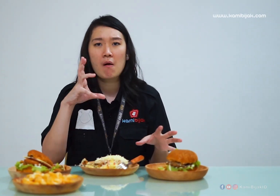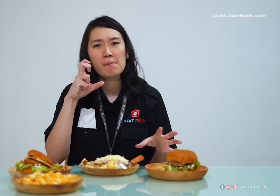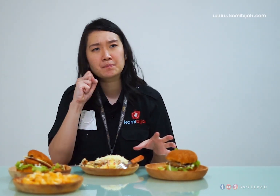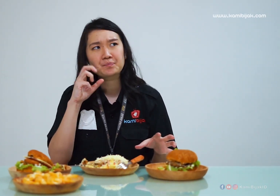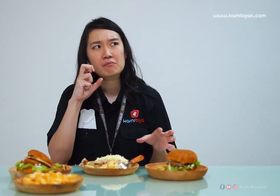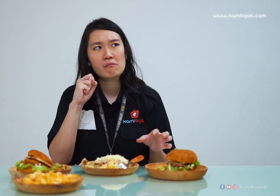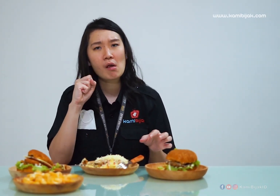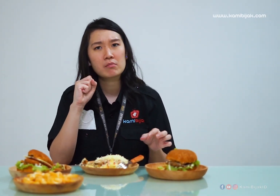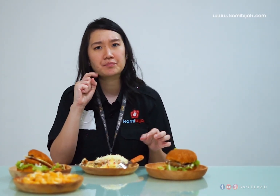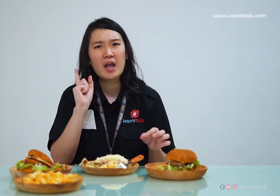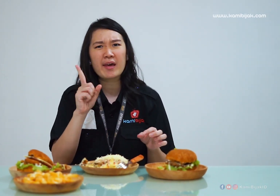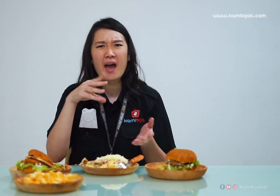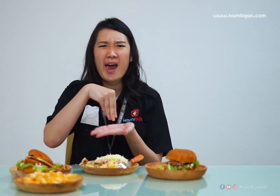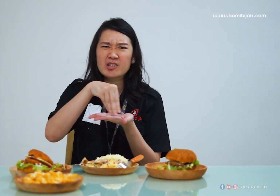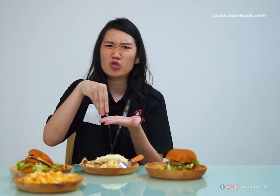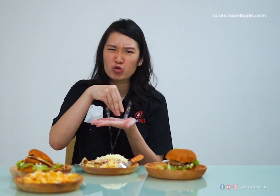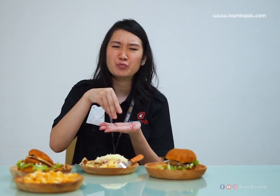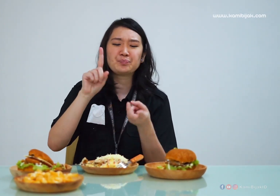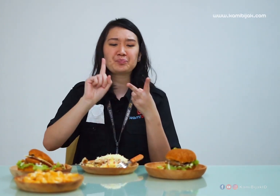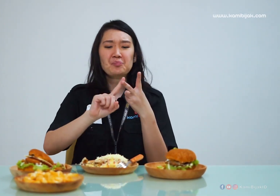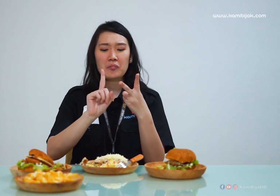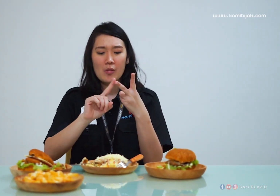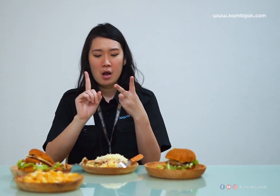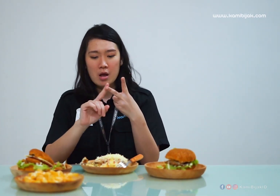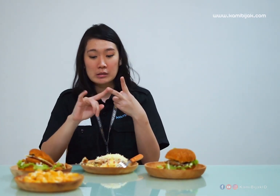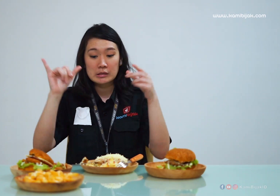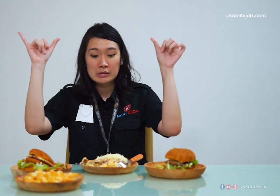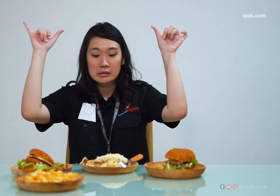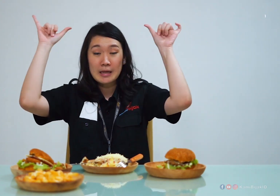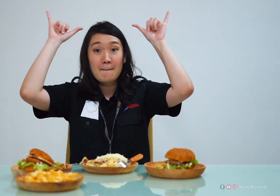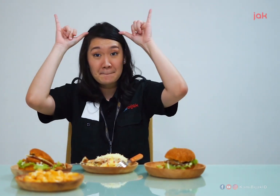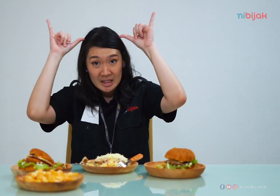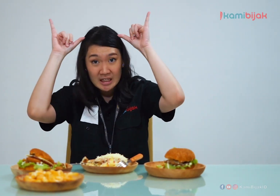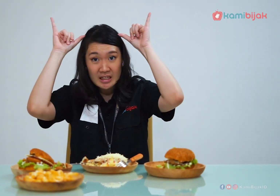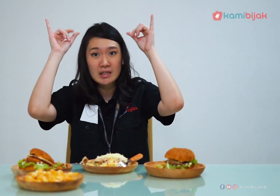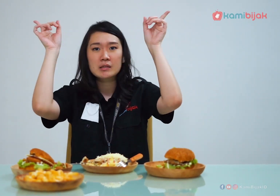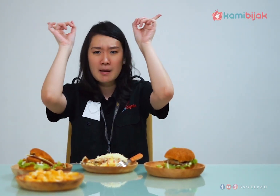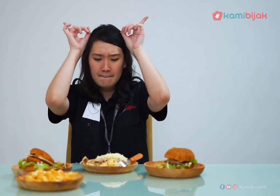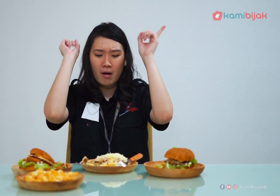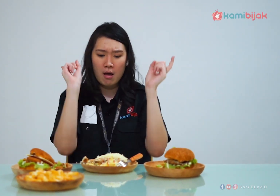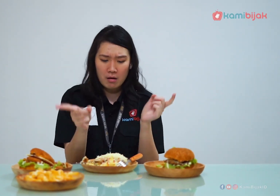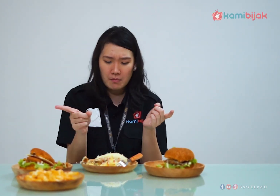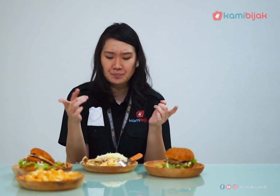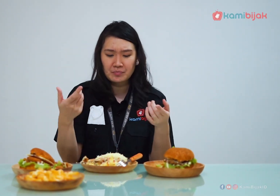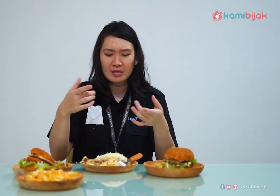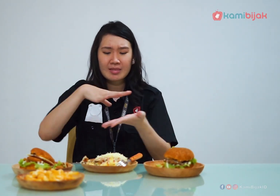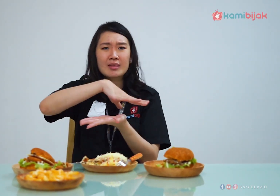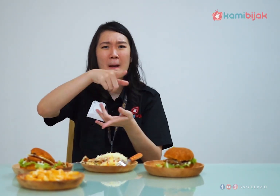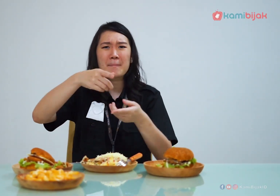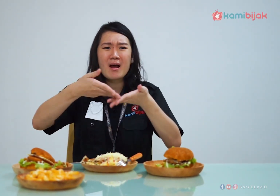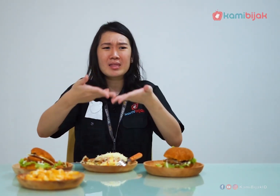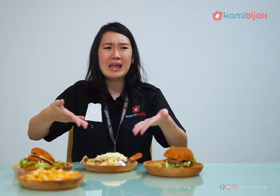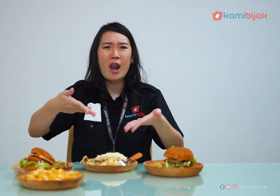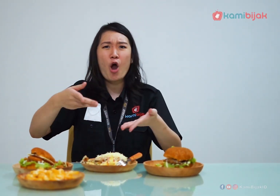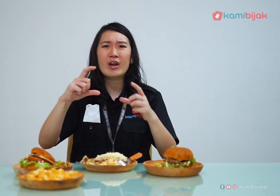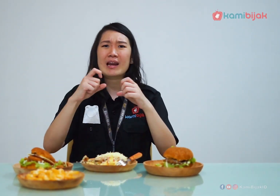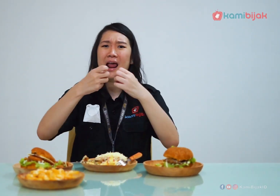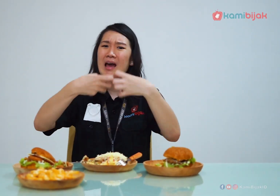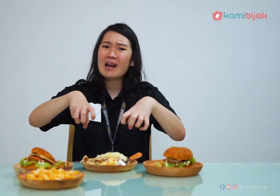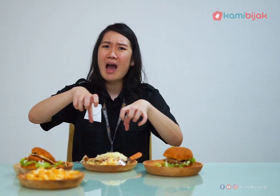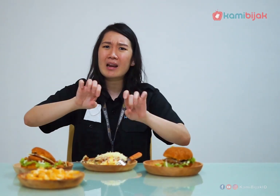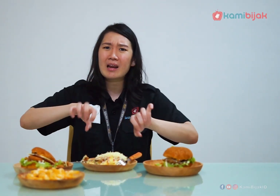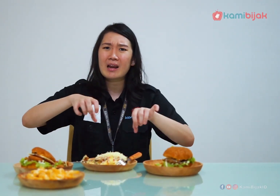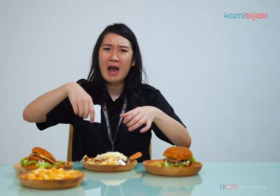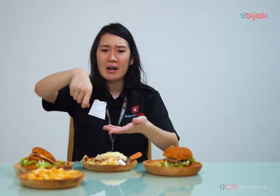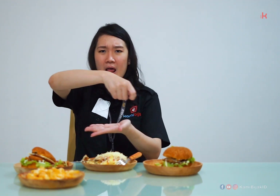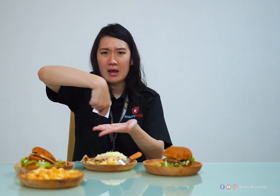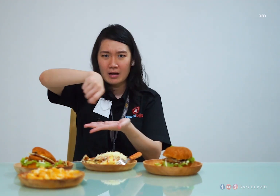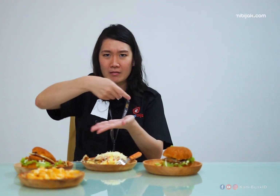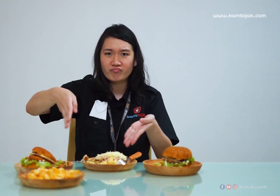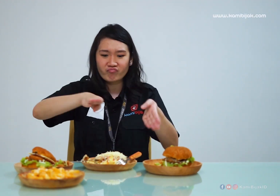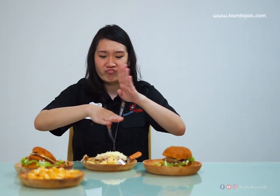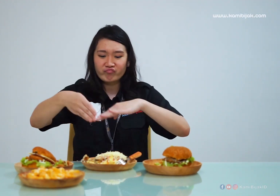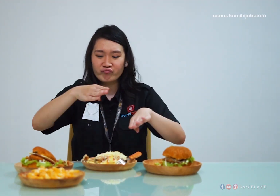Dikunyah, ada keju, sapi, telur dadar yang dilipat.